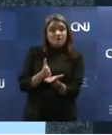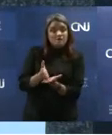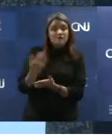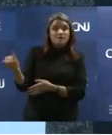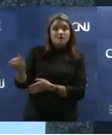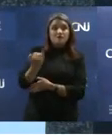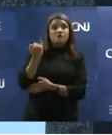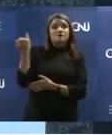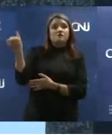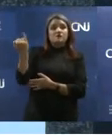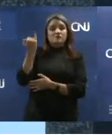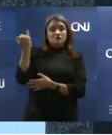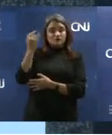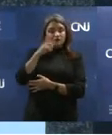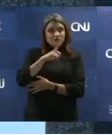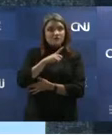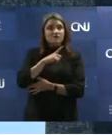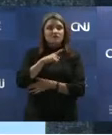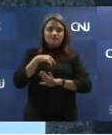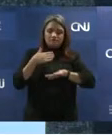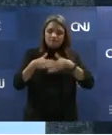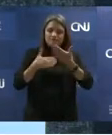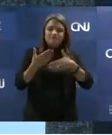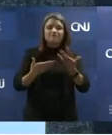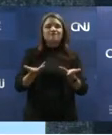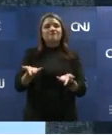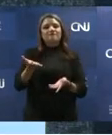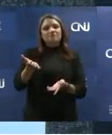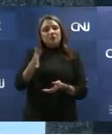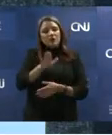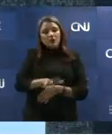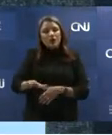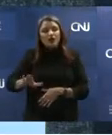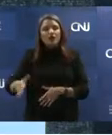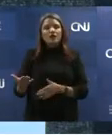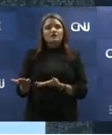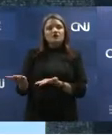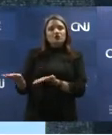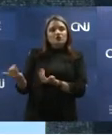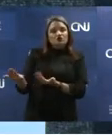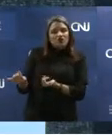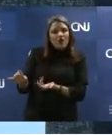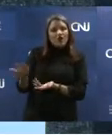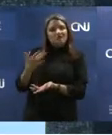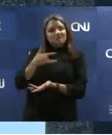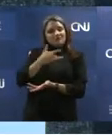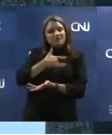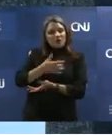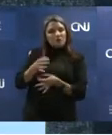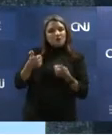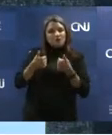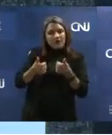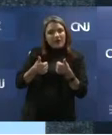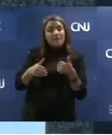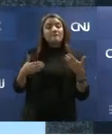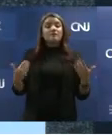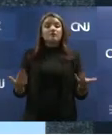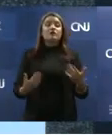e o regular desenvolvimento das crianças e dos adolescentes. O Estado vai possibilitar aos pretendentes